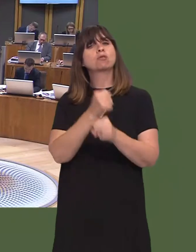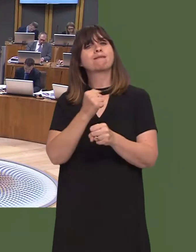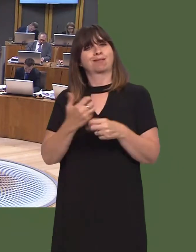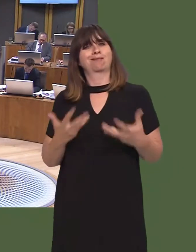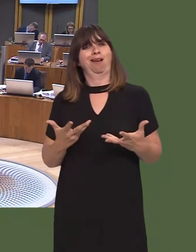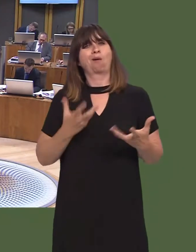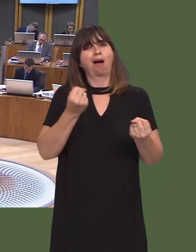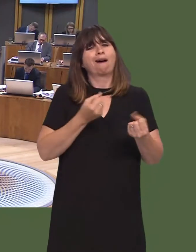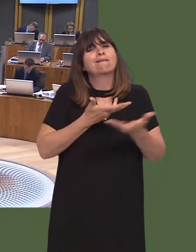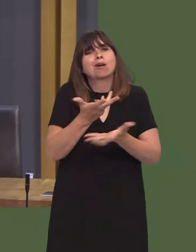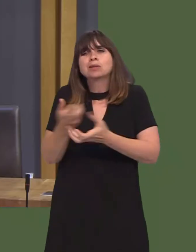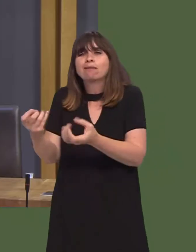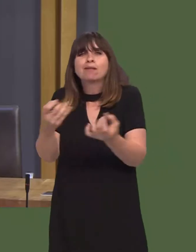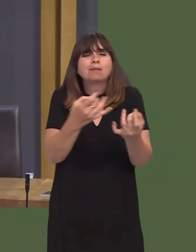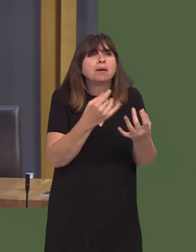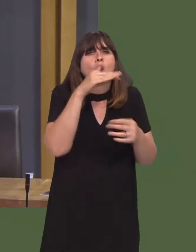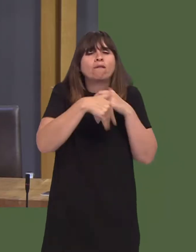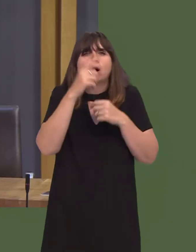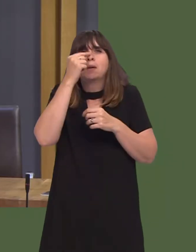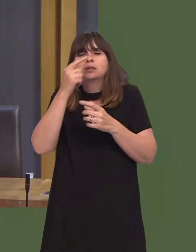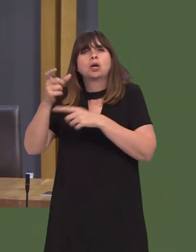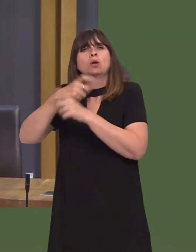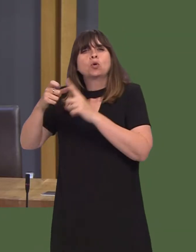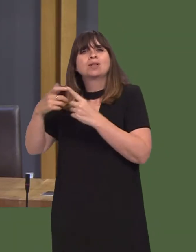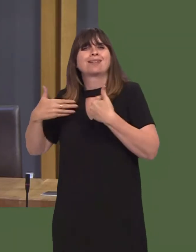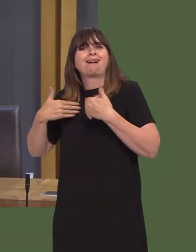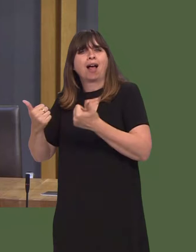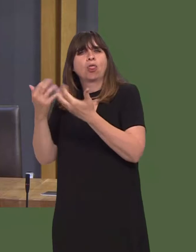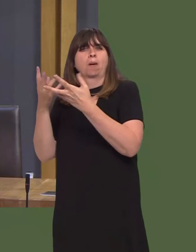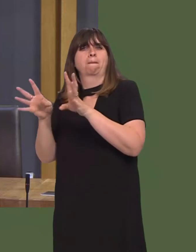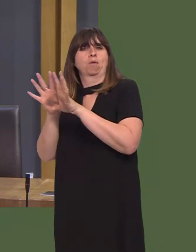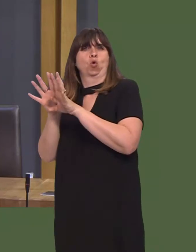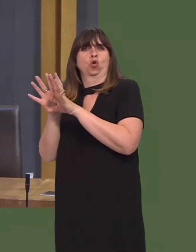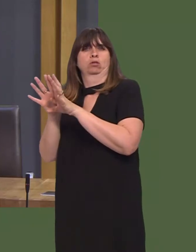iechyd cymunedol statudol. Rydw iín gweld hwn yn gam yn Ùl, ac yn gam peryglus, a dweud